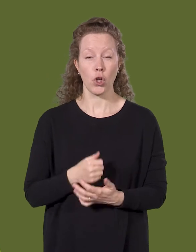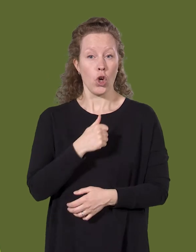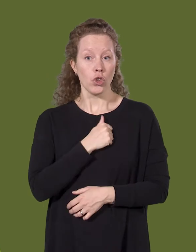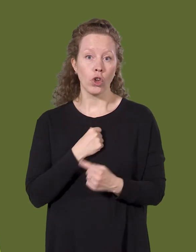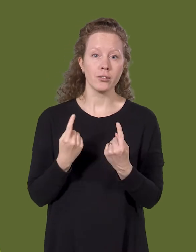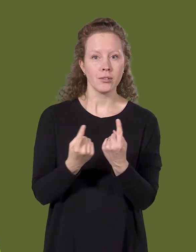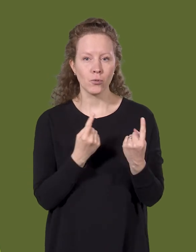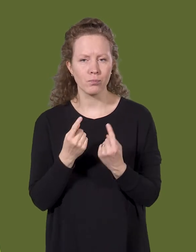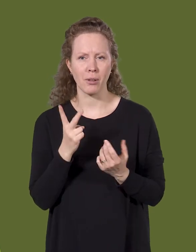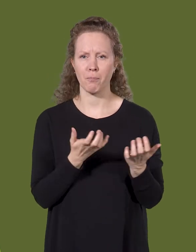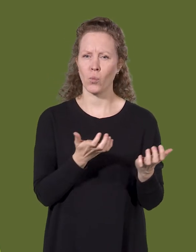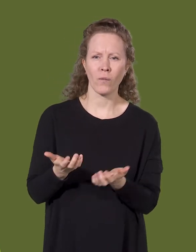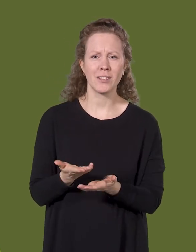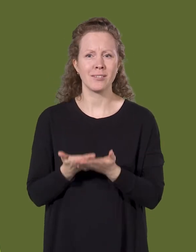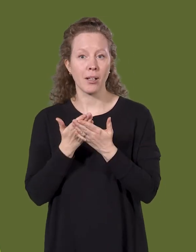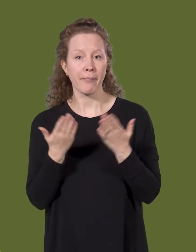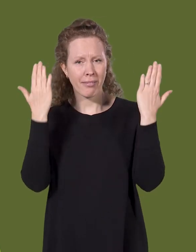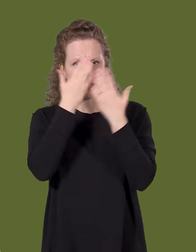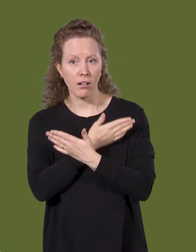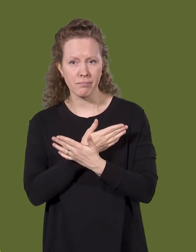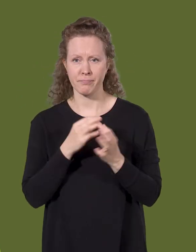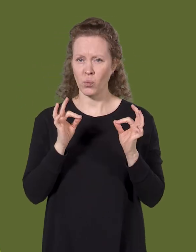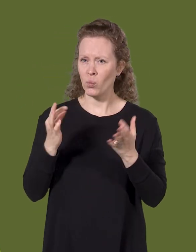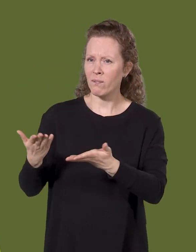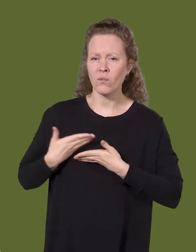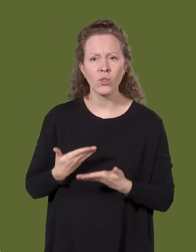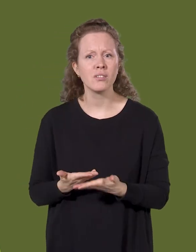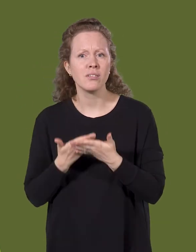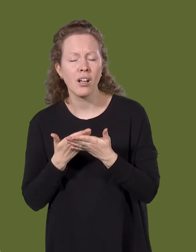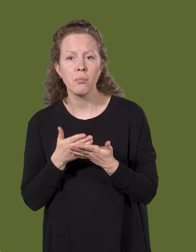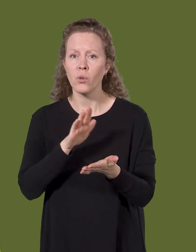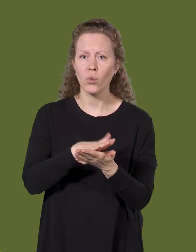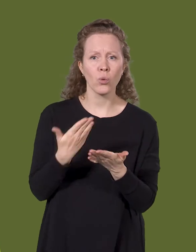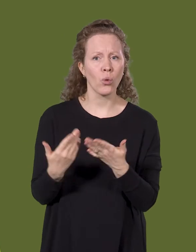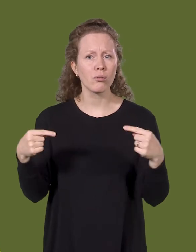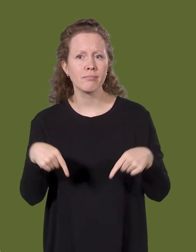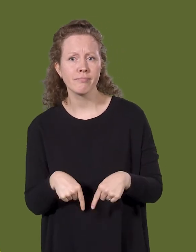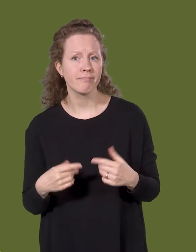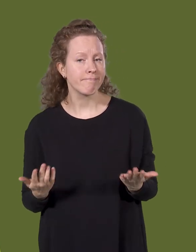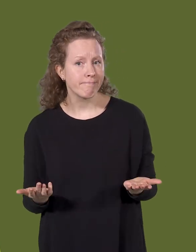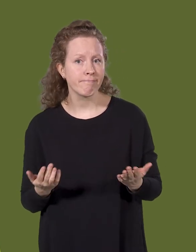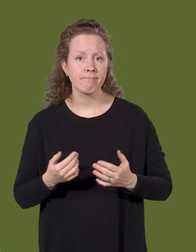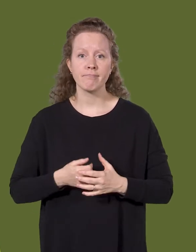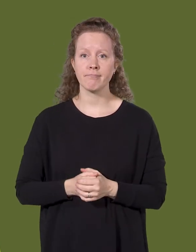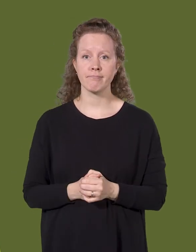Hur ska hjälp eller tolkning larmas till platsen om nödsituationen eller hjälpbehovet uppstår på natten?